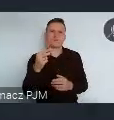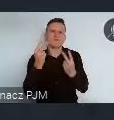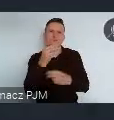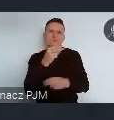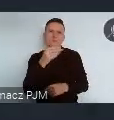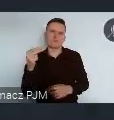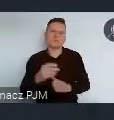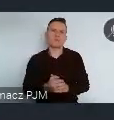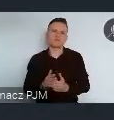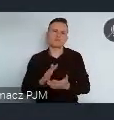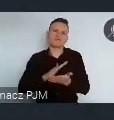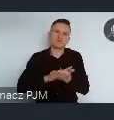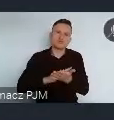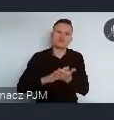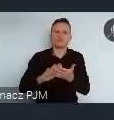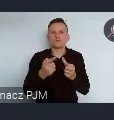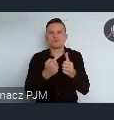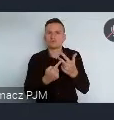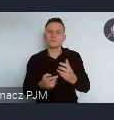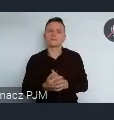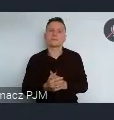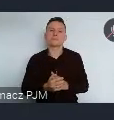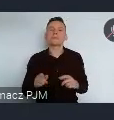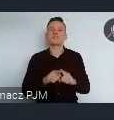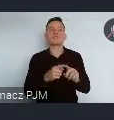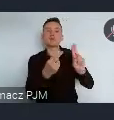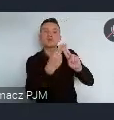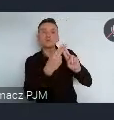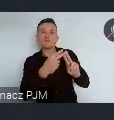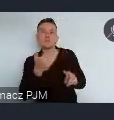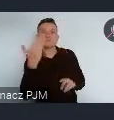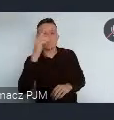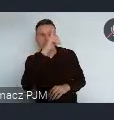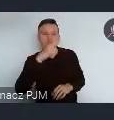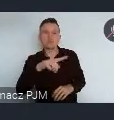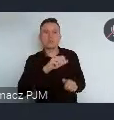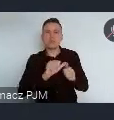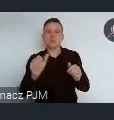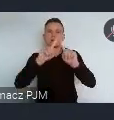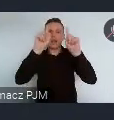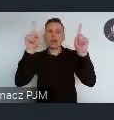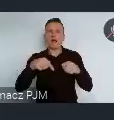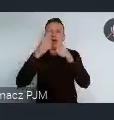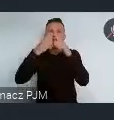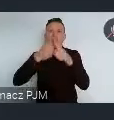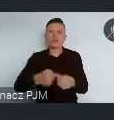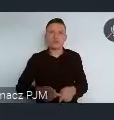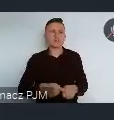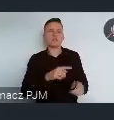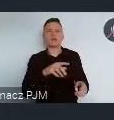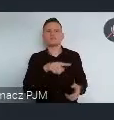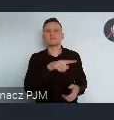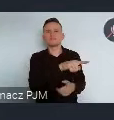Przykładem jakby konsultacji społecznych jest również ankieta internetowa, którą opracowaliśmy na potrzeby projektu Human Smart Cities.